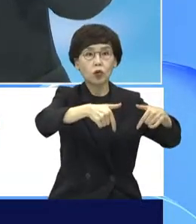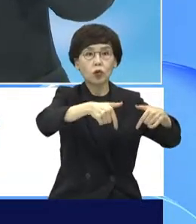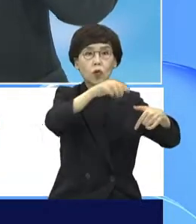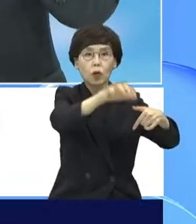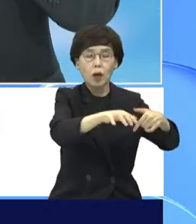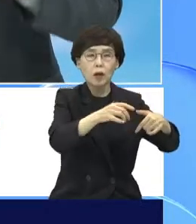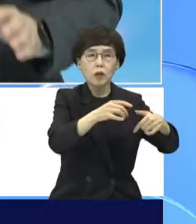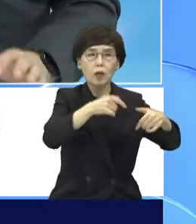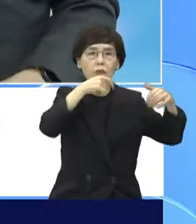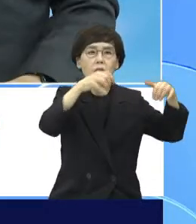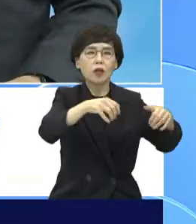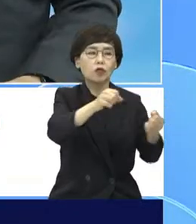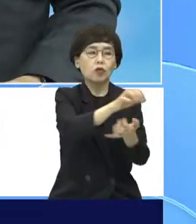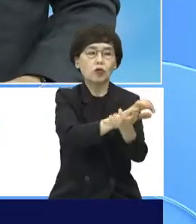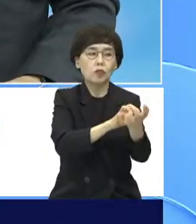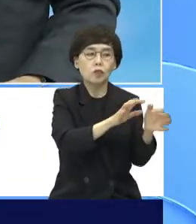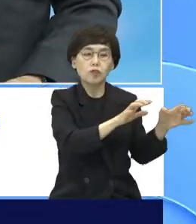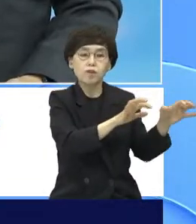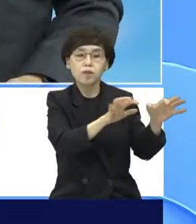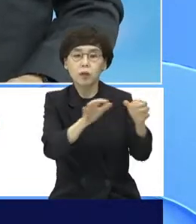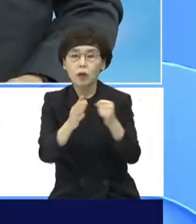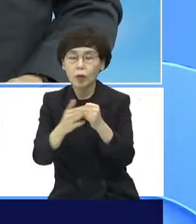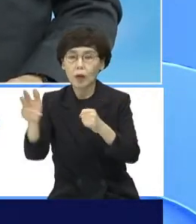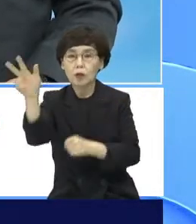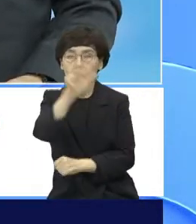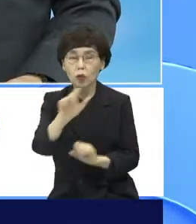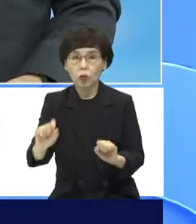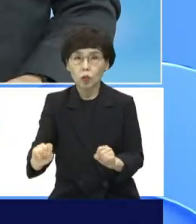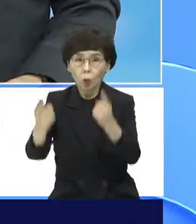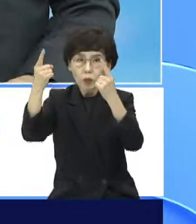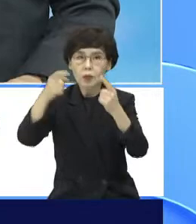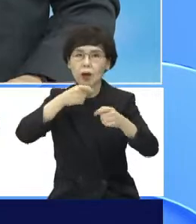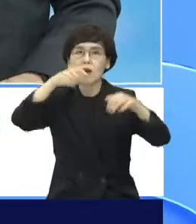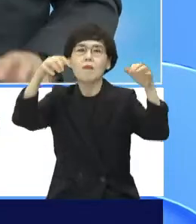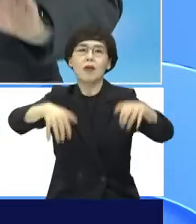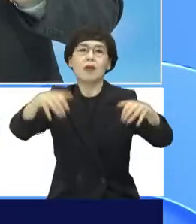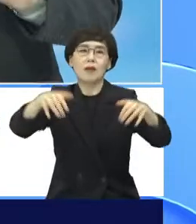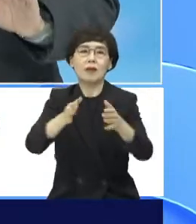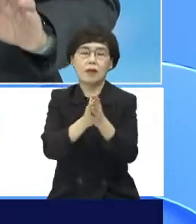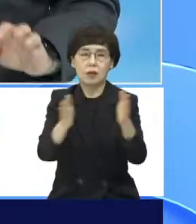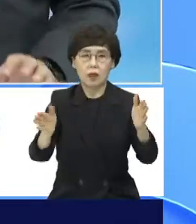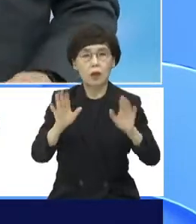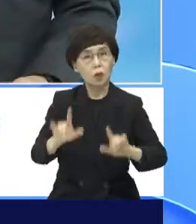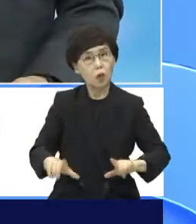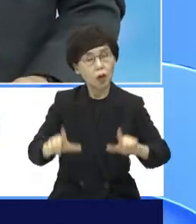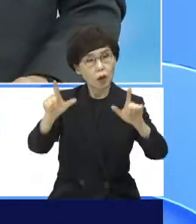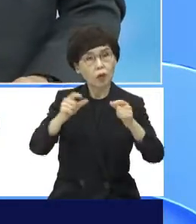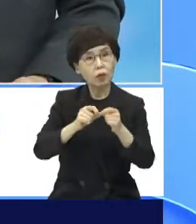끌어올리면서 전국이 동시에 장마가 시작되는 그런 형태를 보이고 있습니다. 그래서 올해도 이런 장마가 시작됐고